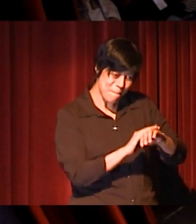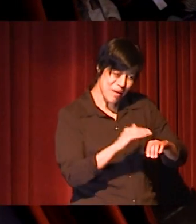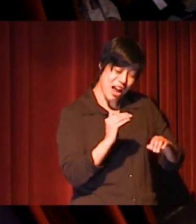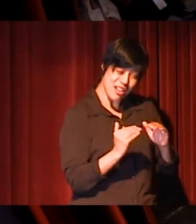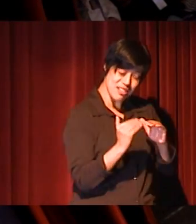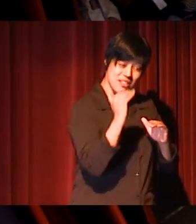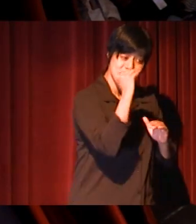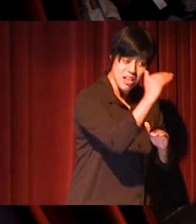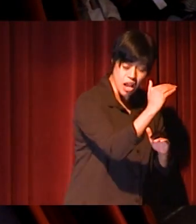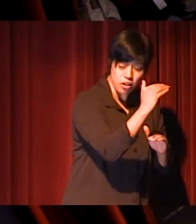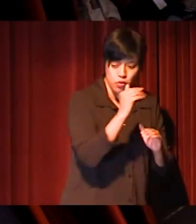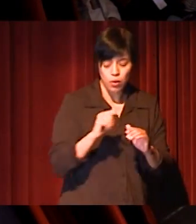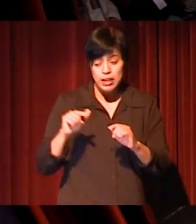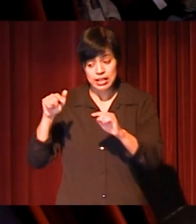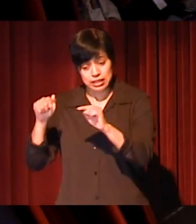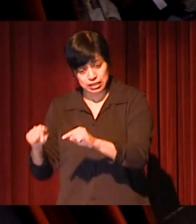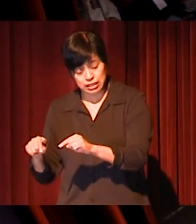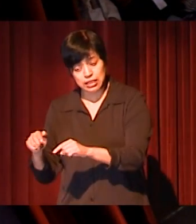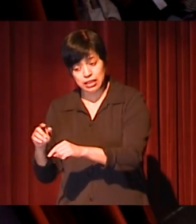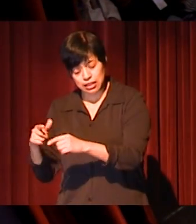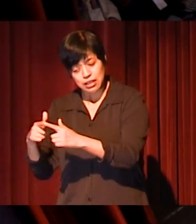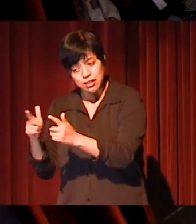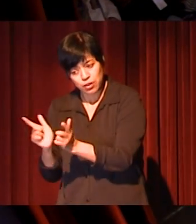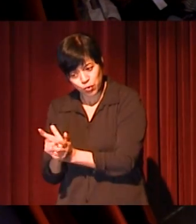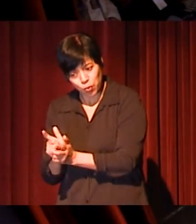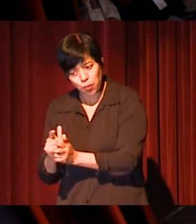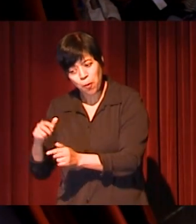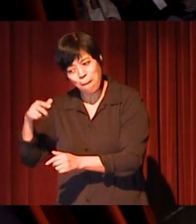El grupo B quedó en el 44 % más bajo.